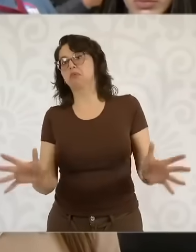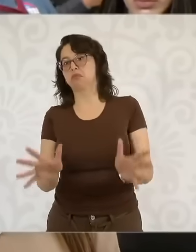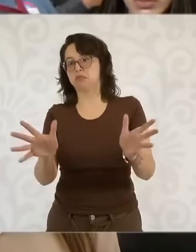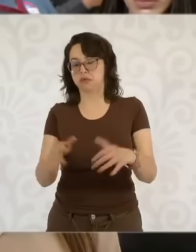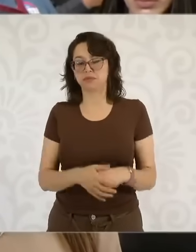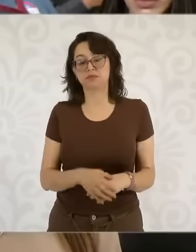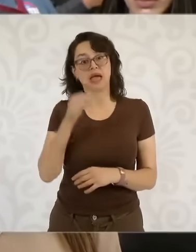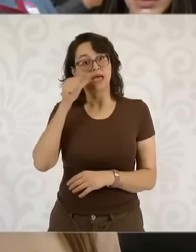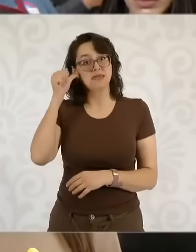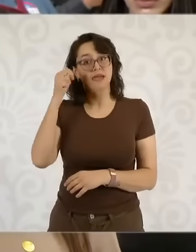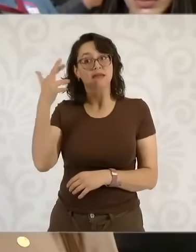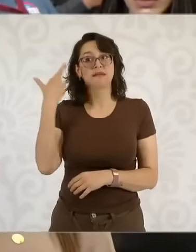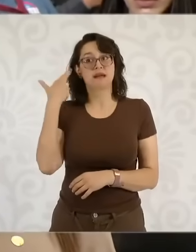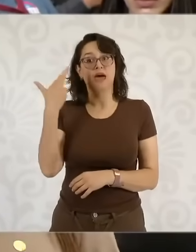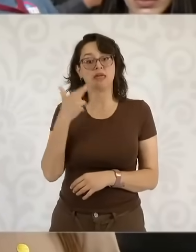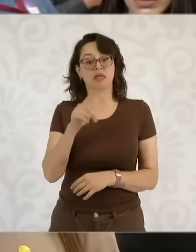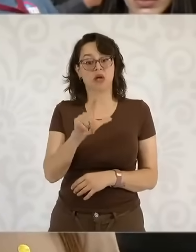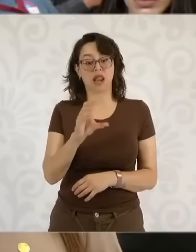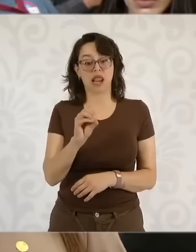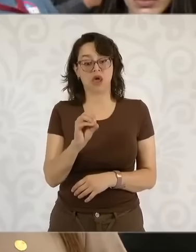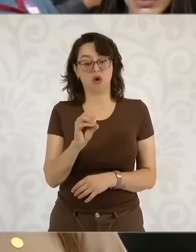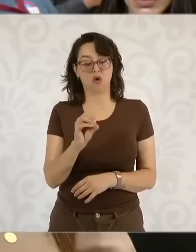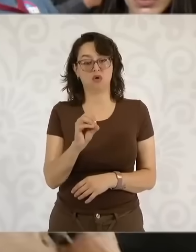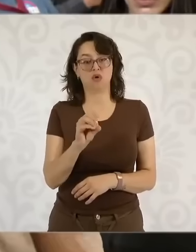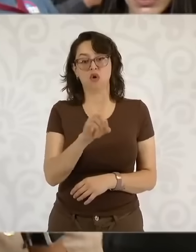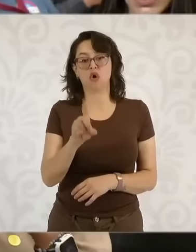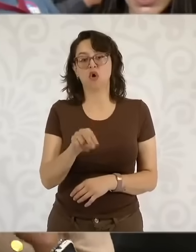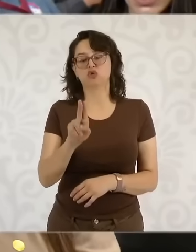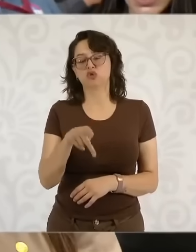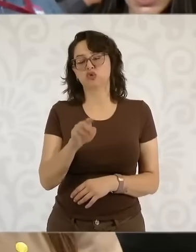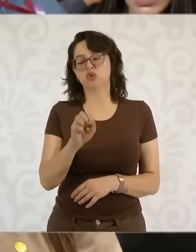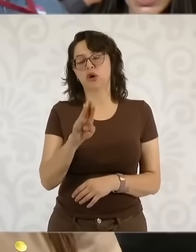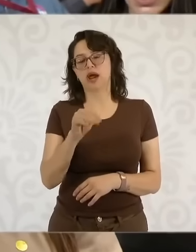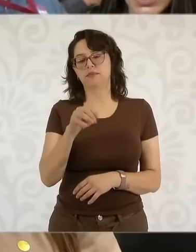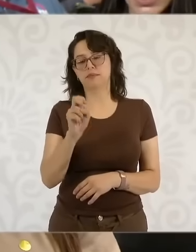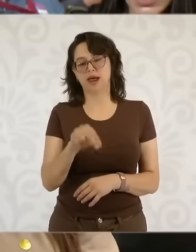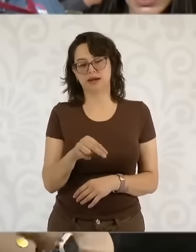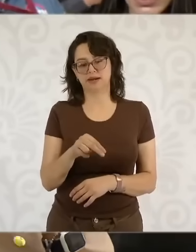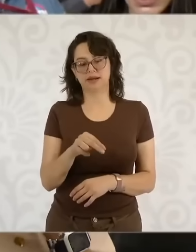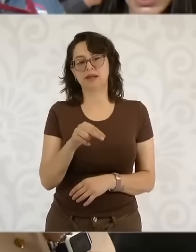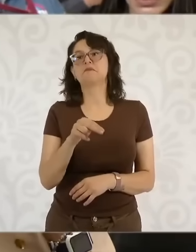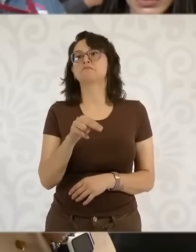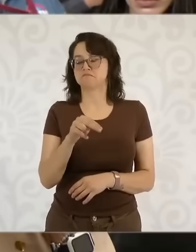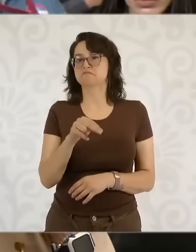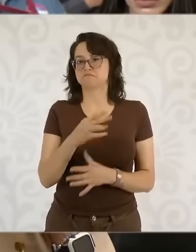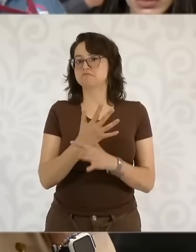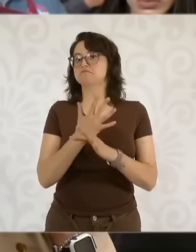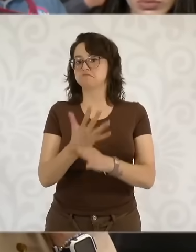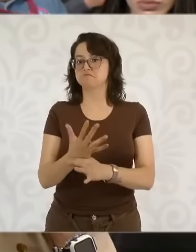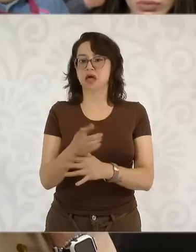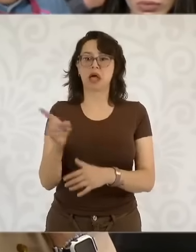de radio que usted cometió el error y que incitó a los mexicanos en los Estados Unidos a que hicieran